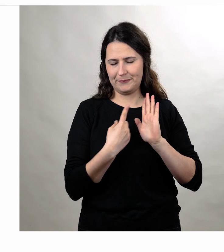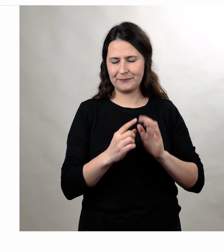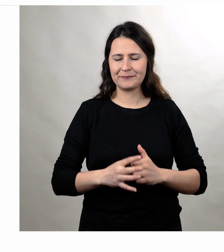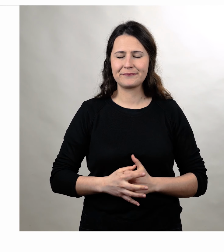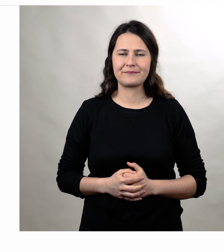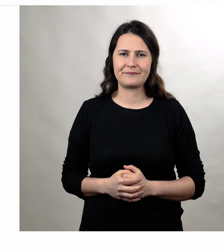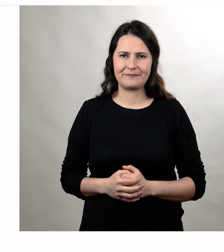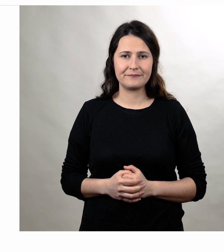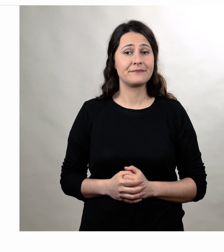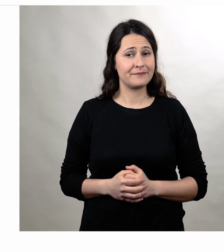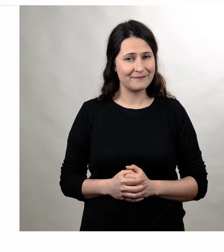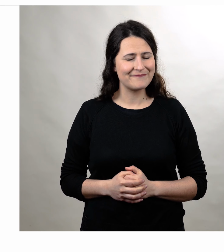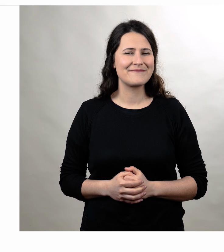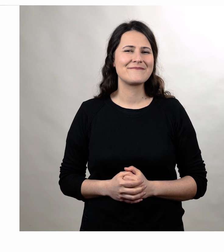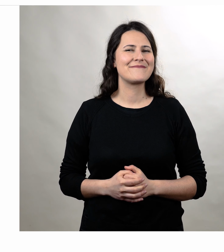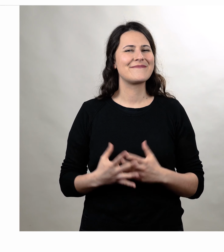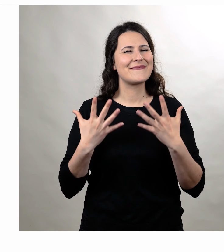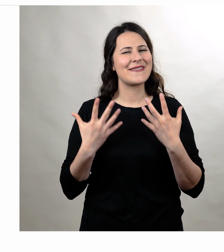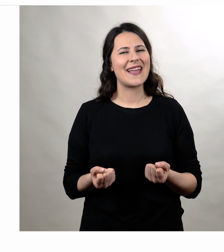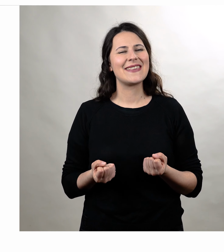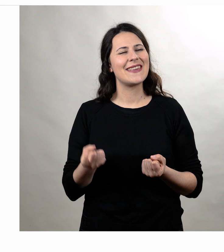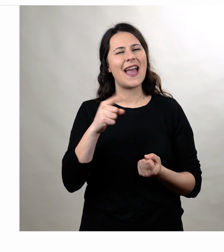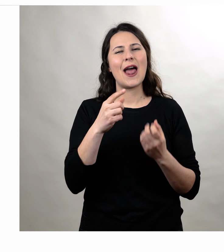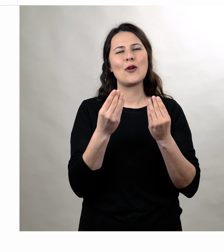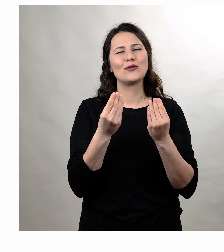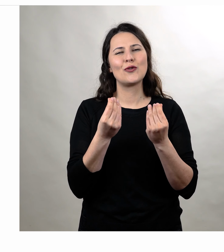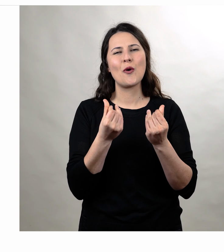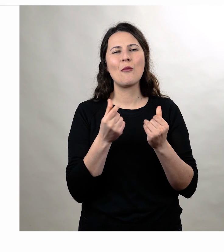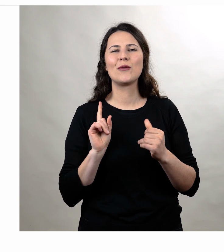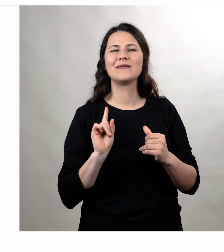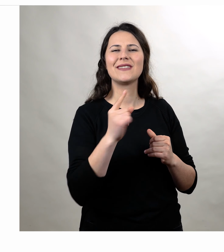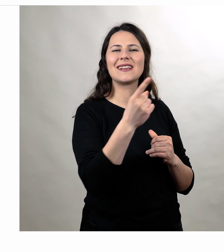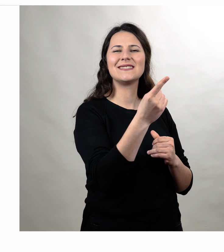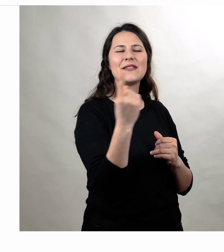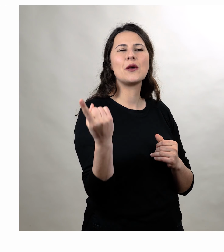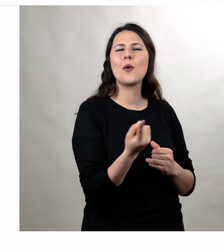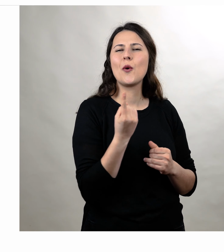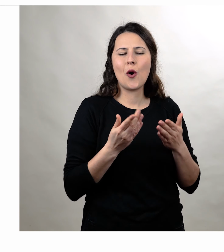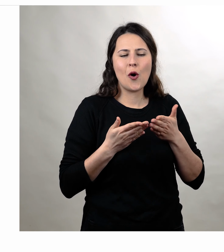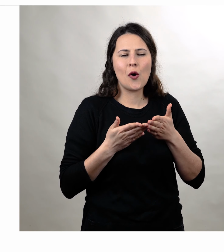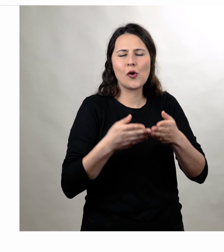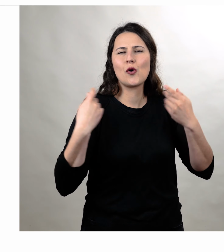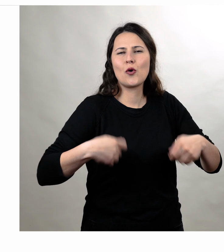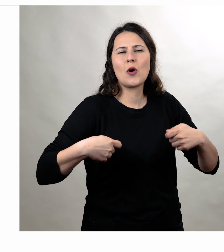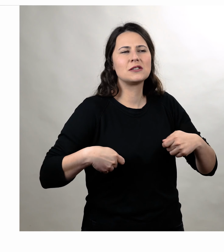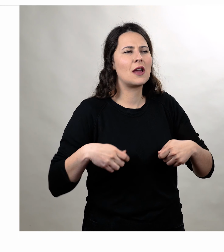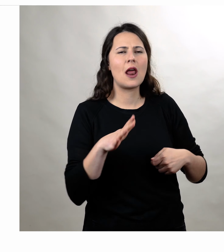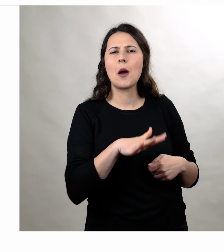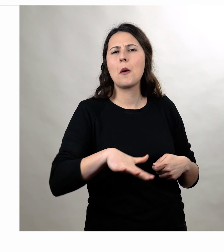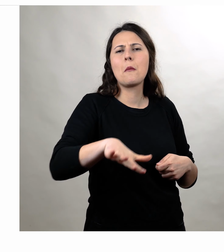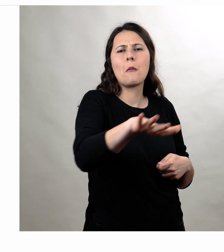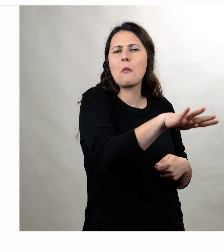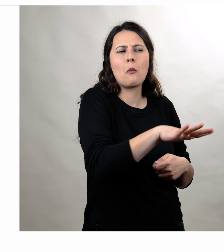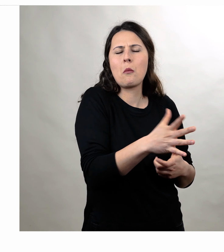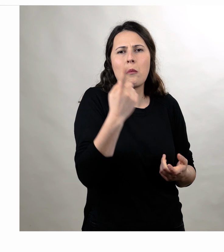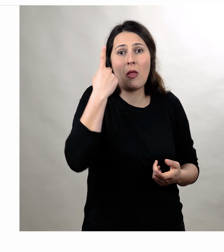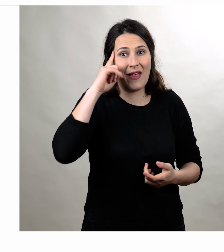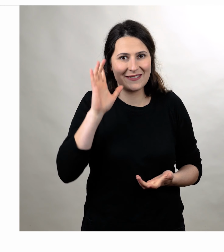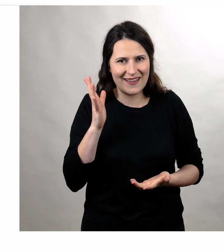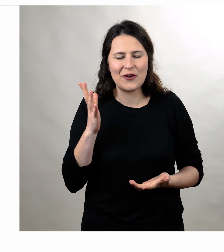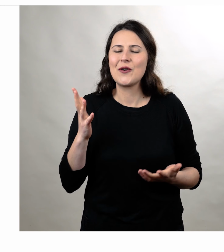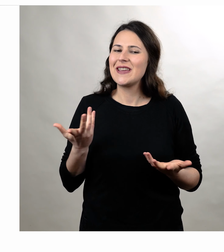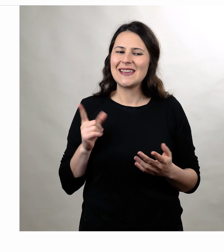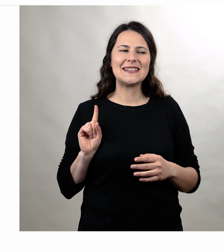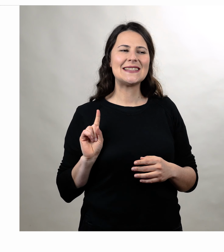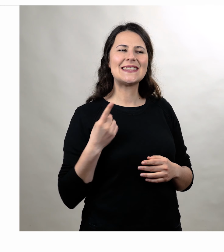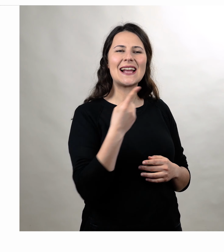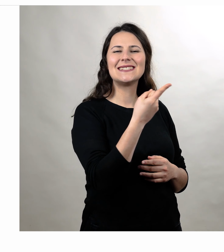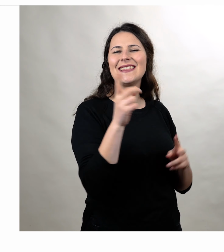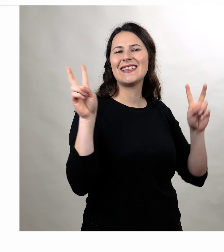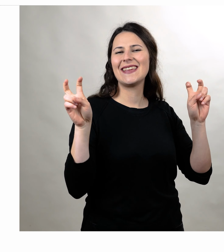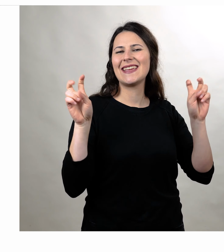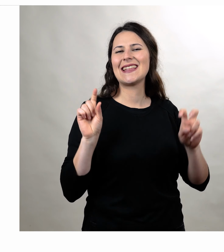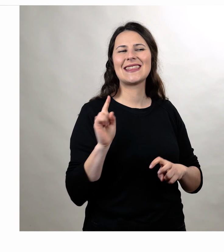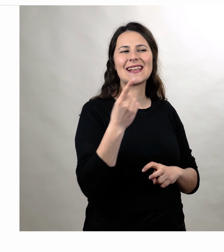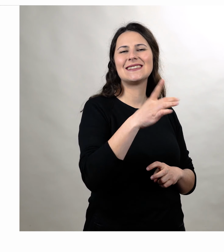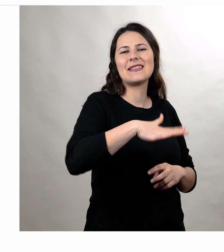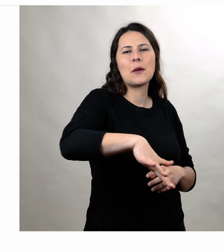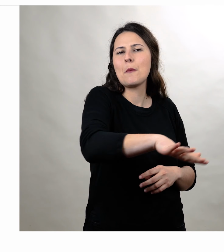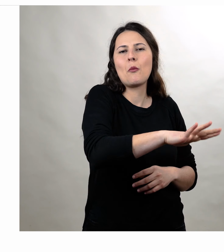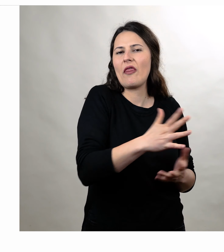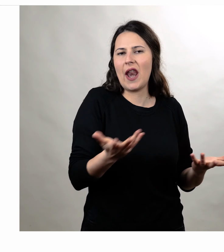Επίσης υπάρχουν και οι επονομαζόμενες "κρουαζιέρες στο πουθενά" ή αλλιώς "ταξίδια στο πουθενά".